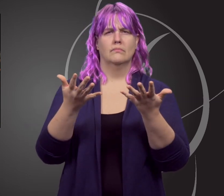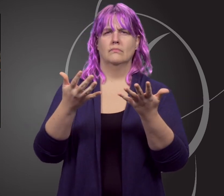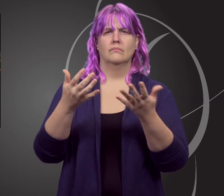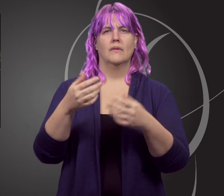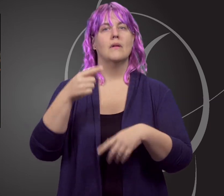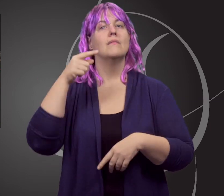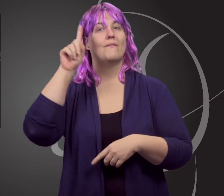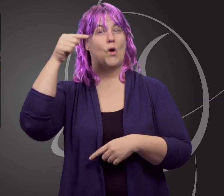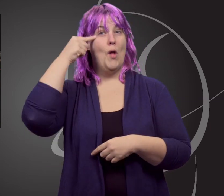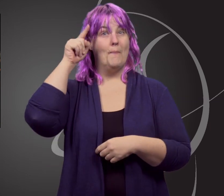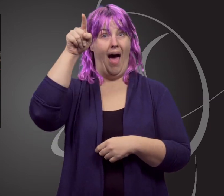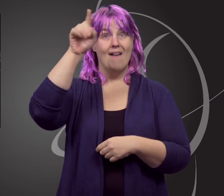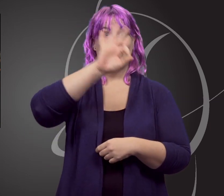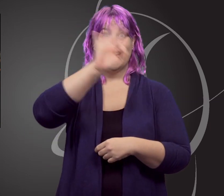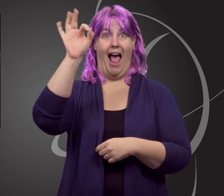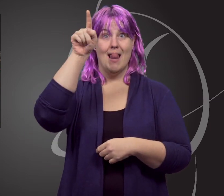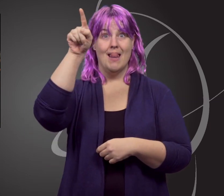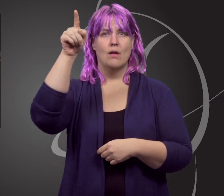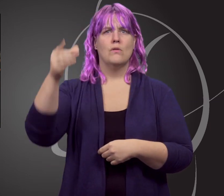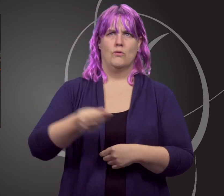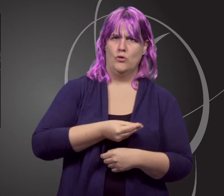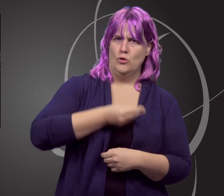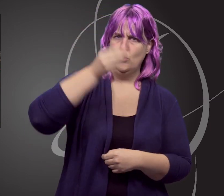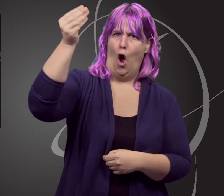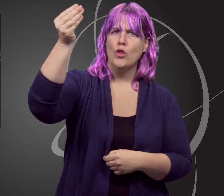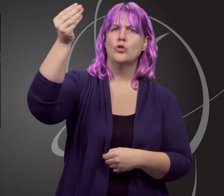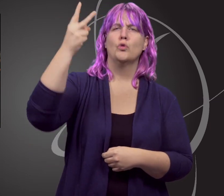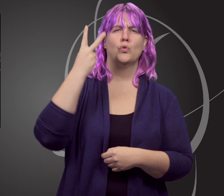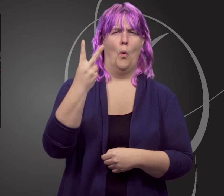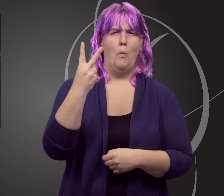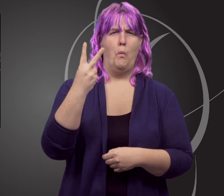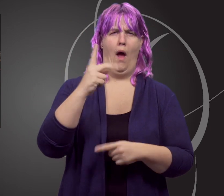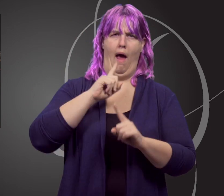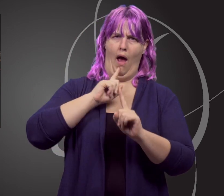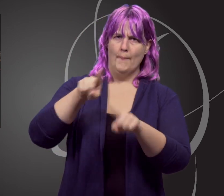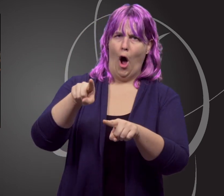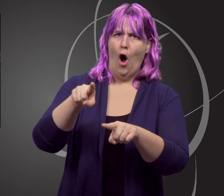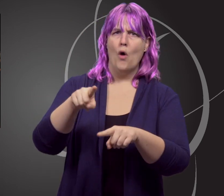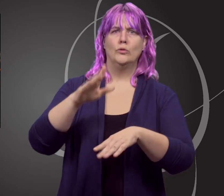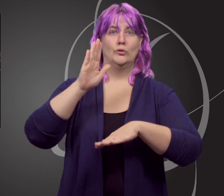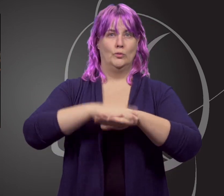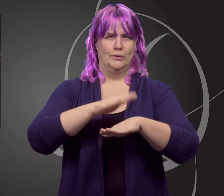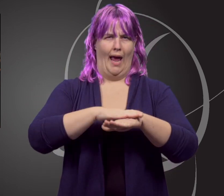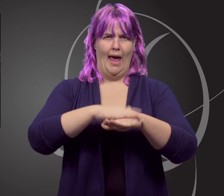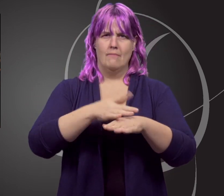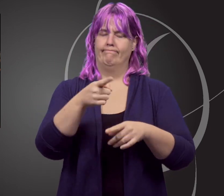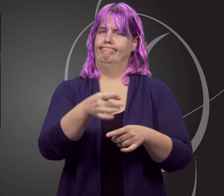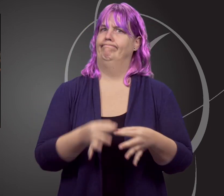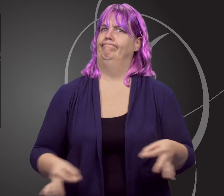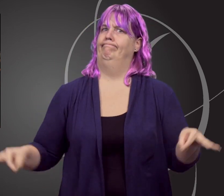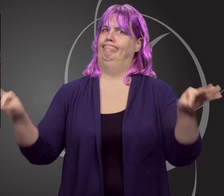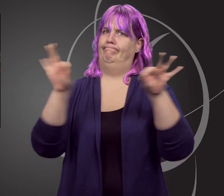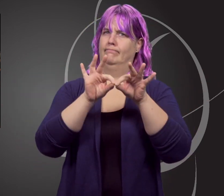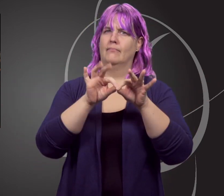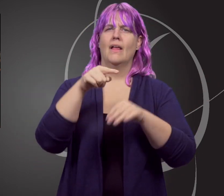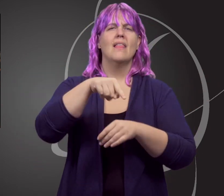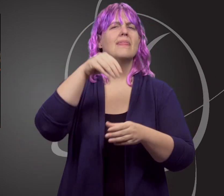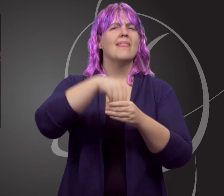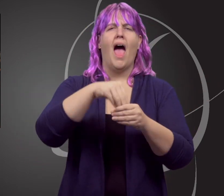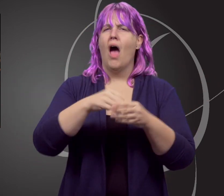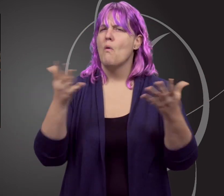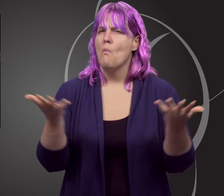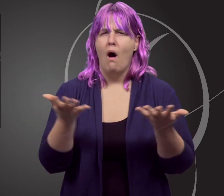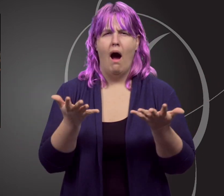Le but était de remettre au gouvernement fédéral deux rapports consultatifs significatifs contenant